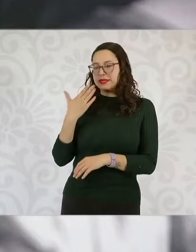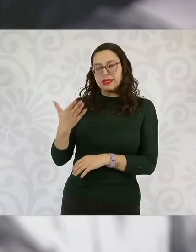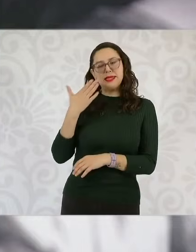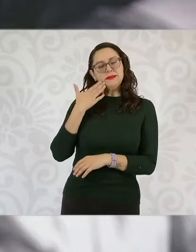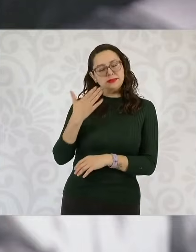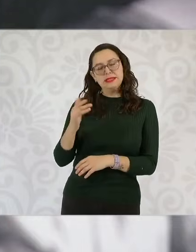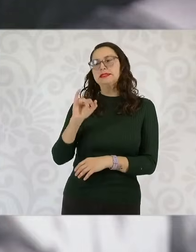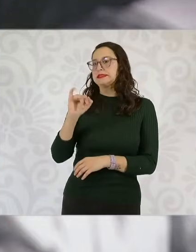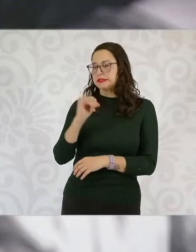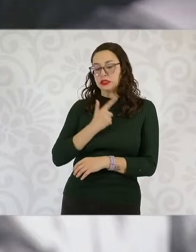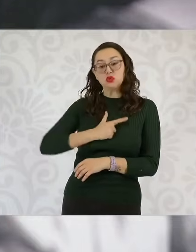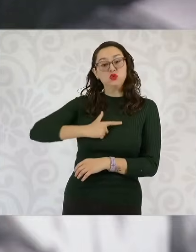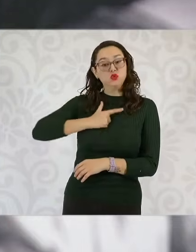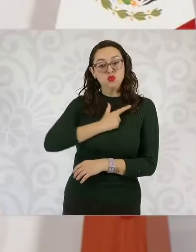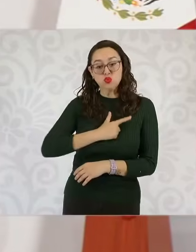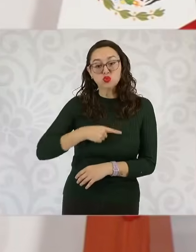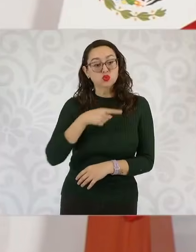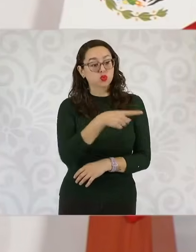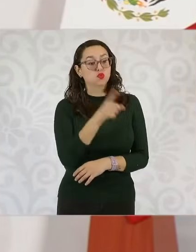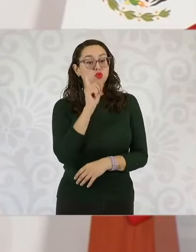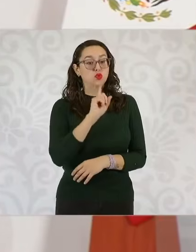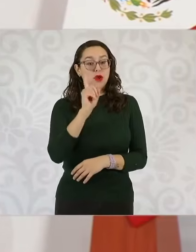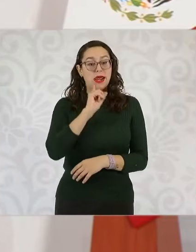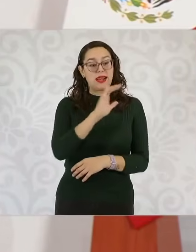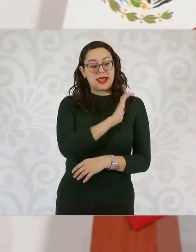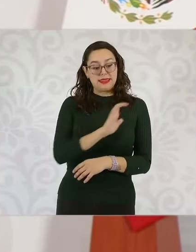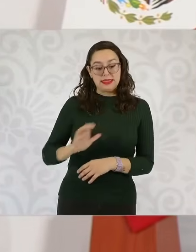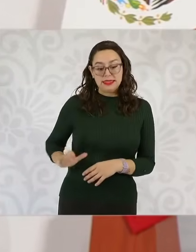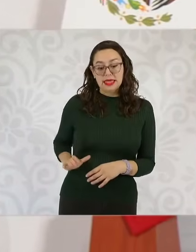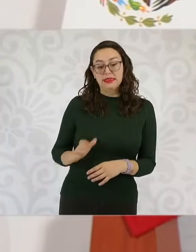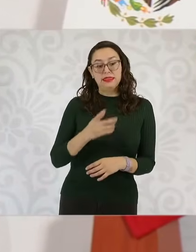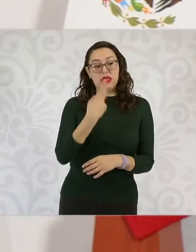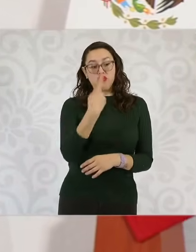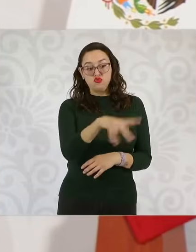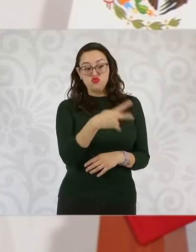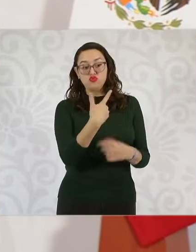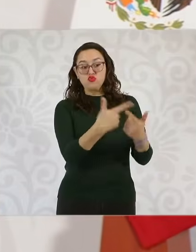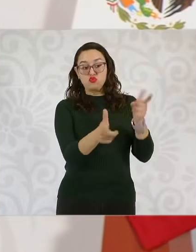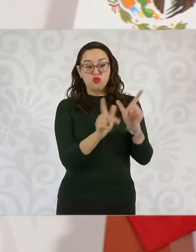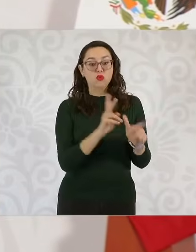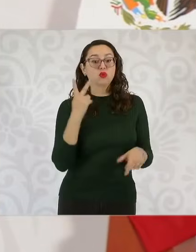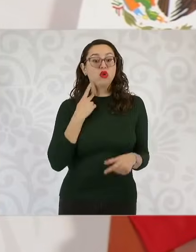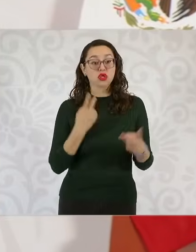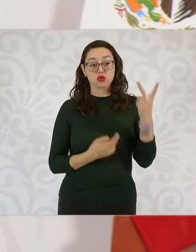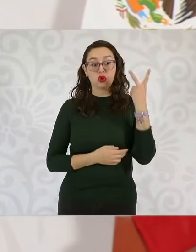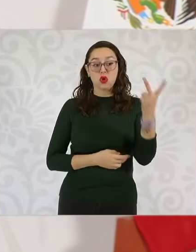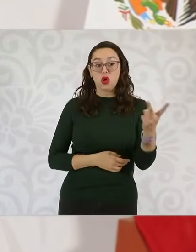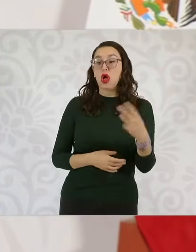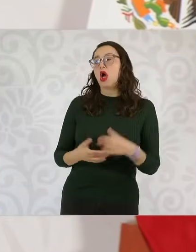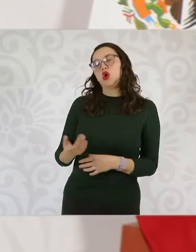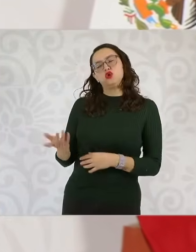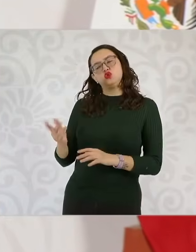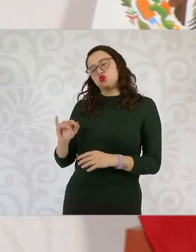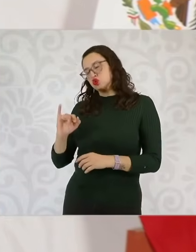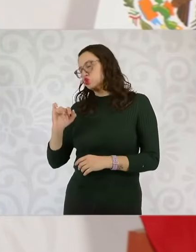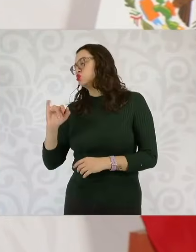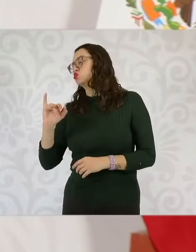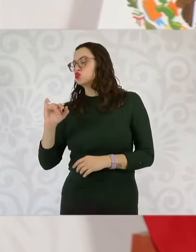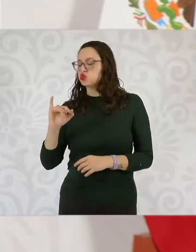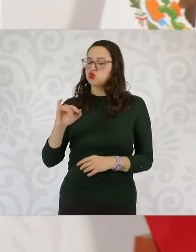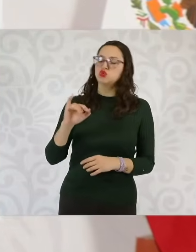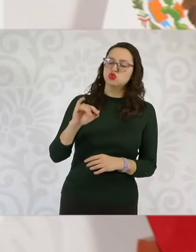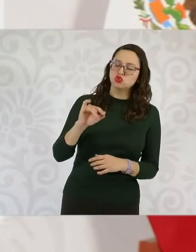su candidata y todo los dos partidos diciendo que si ellos hubieran llegado a la presidencia no